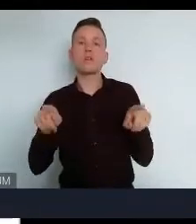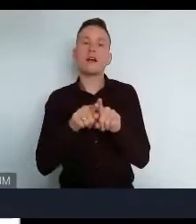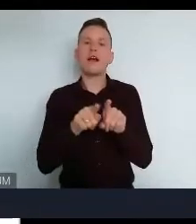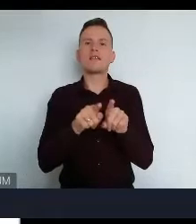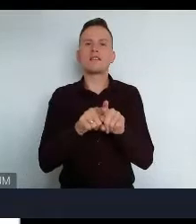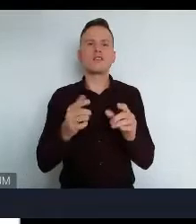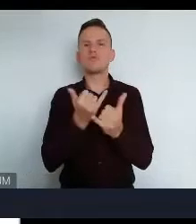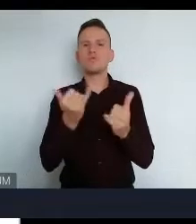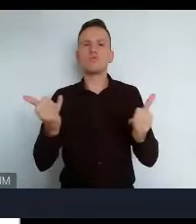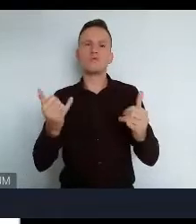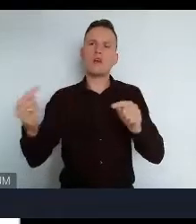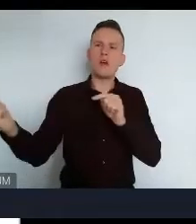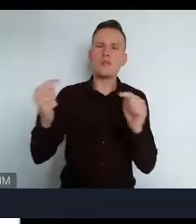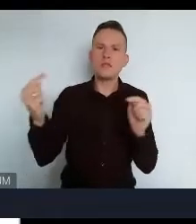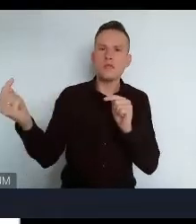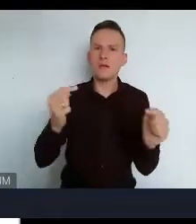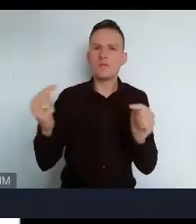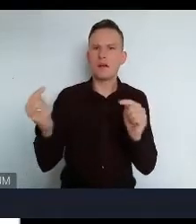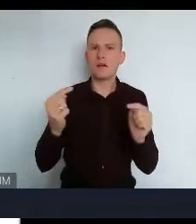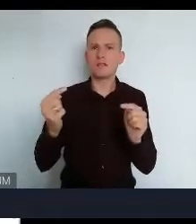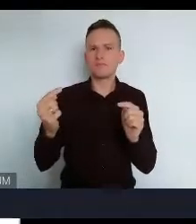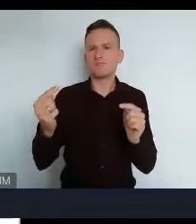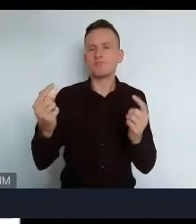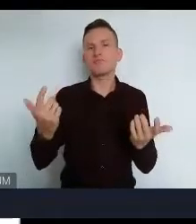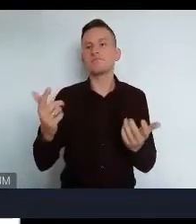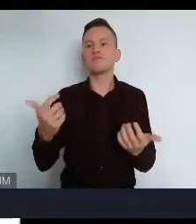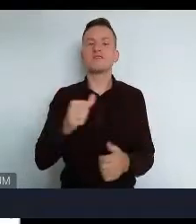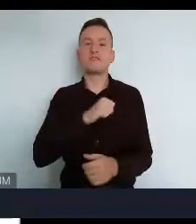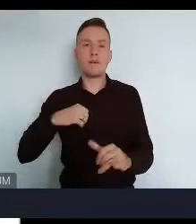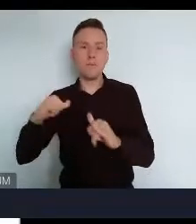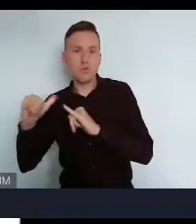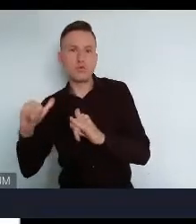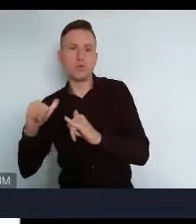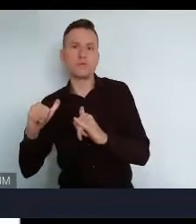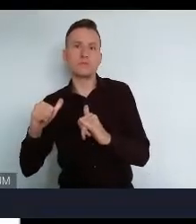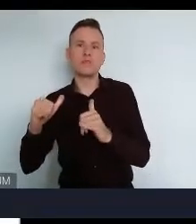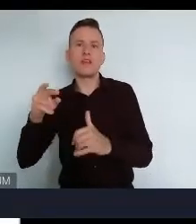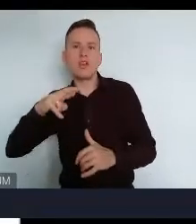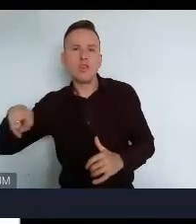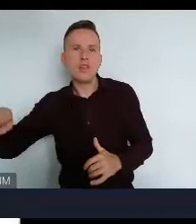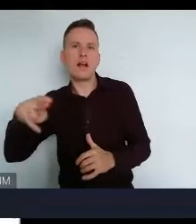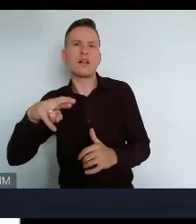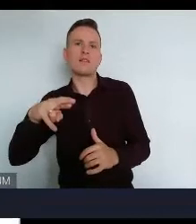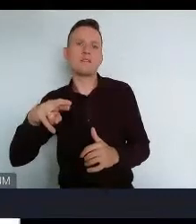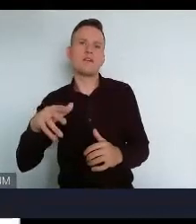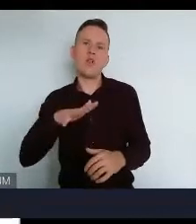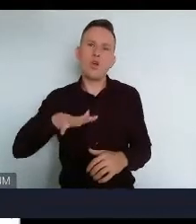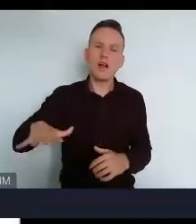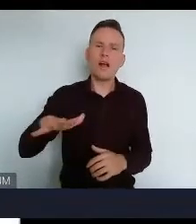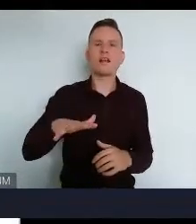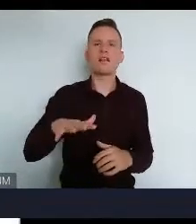między samorządami lokalnymi, regionalnymi, za pośrednictwem ich krajowych stowarzyszeń przedstawicielskich.